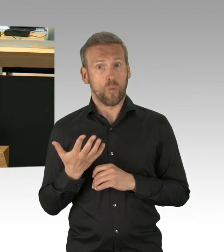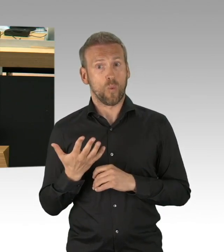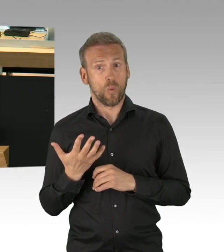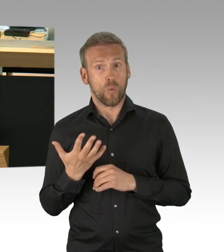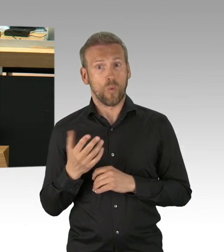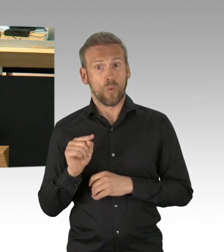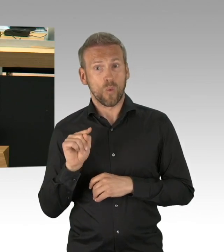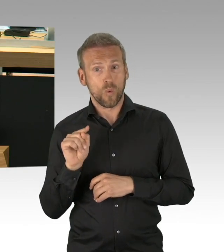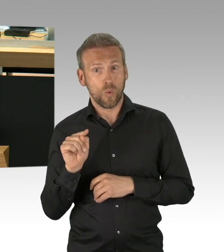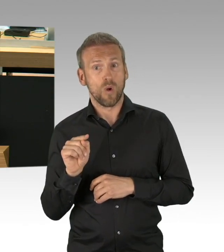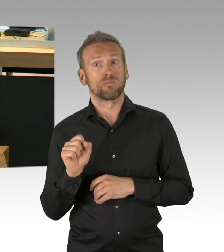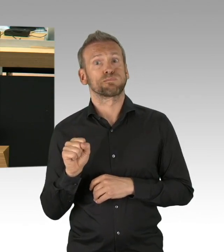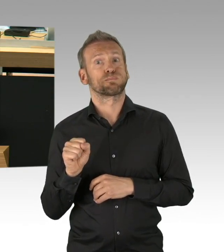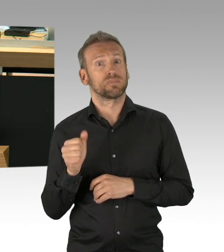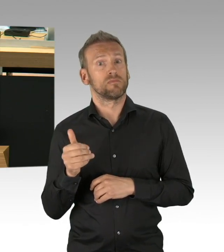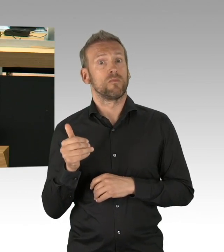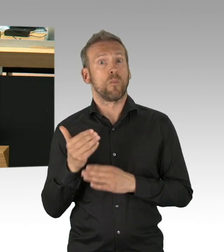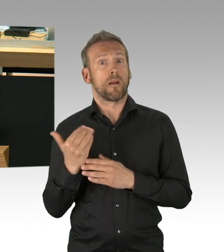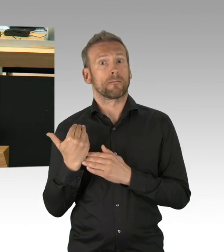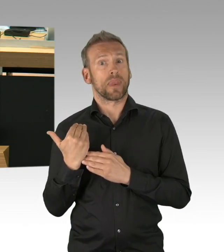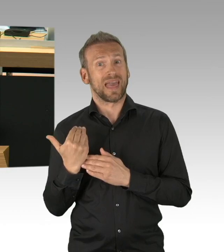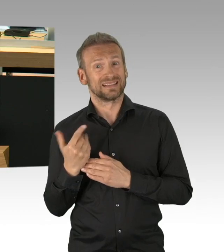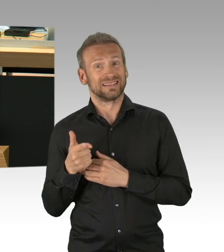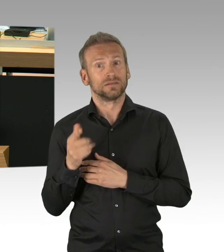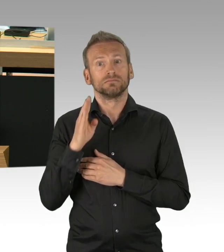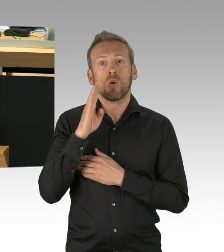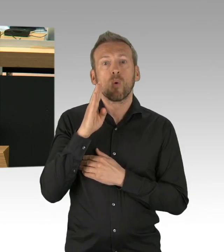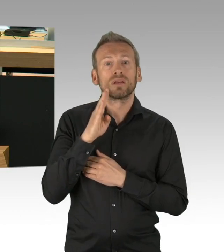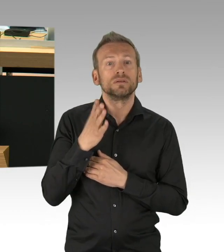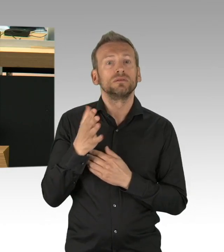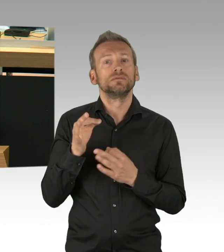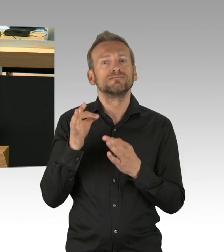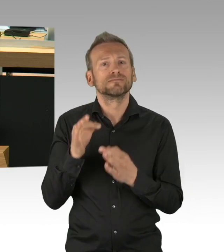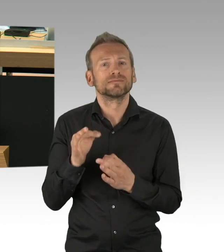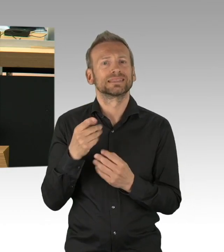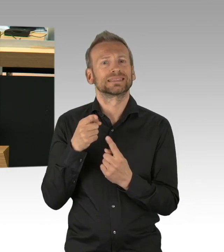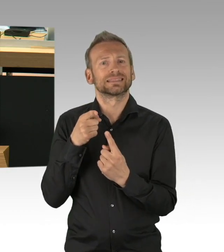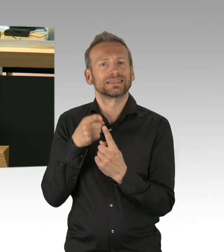wenn sich erweist, dass es um konkrete identifizierbare Risikogruppen geht, die geschützt werden müssen und können.